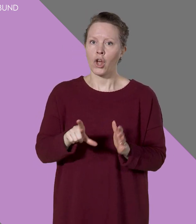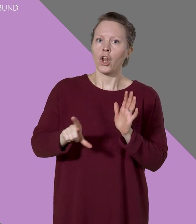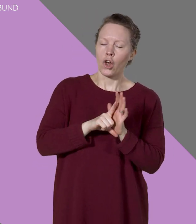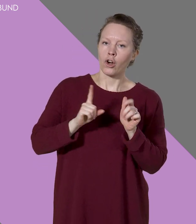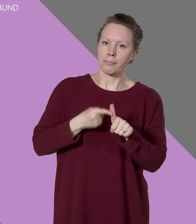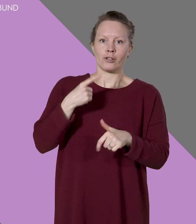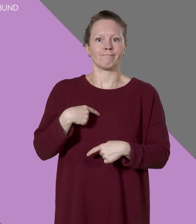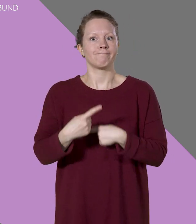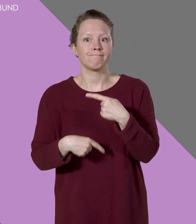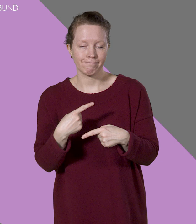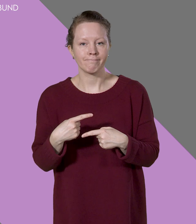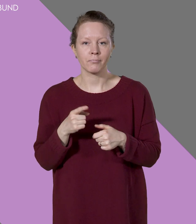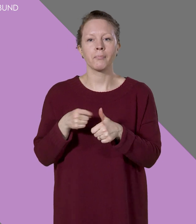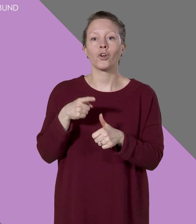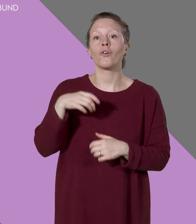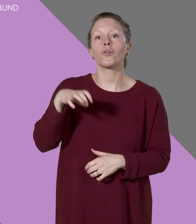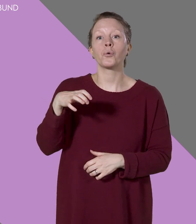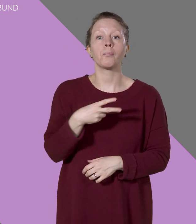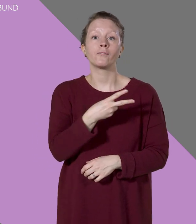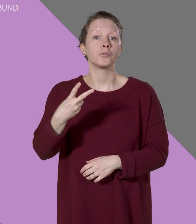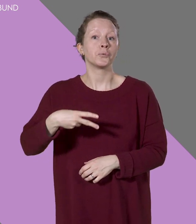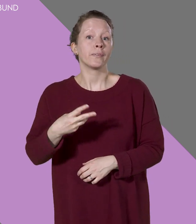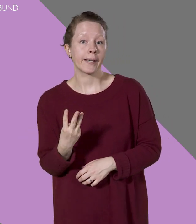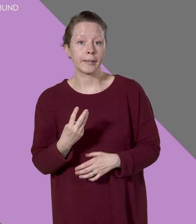Den nya lagen träder i kraft i början av oktober 2023.